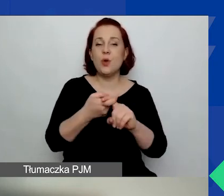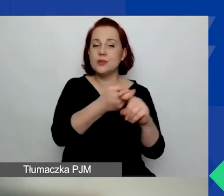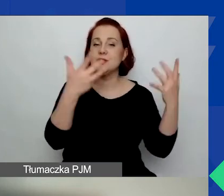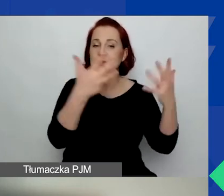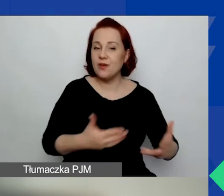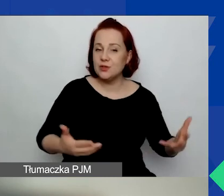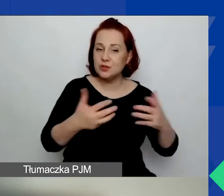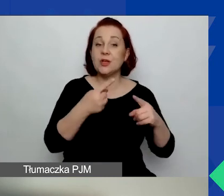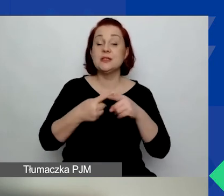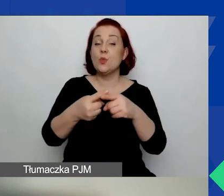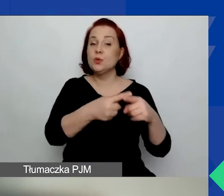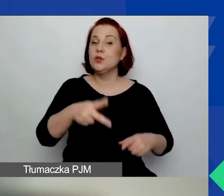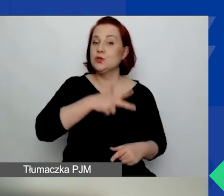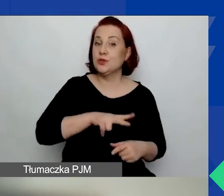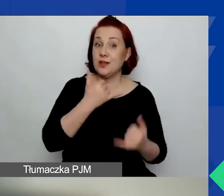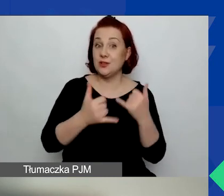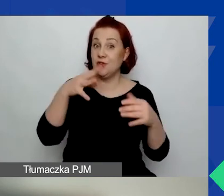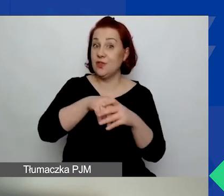jeżeli ich członkami są wyłącznie osoby fizyczne